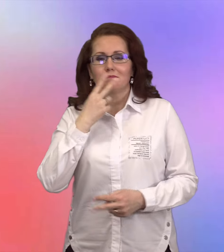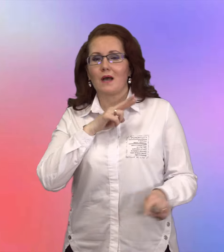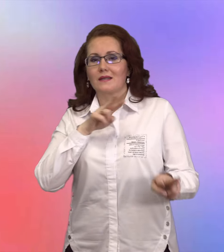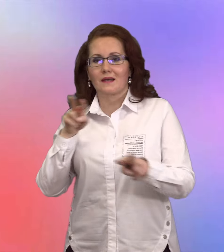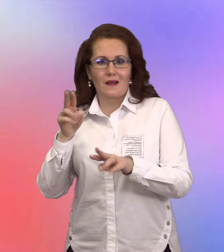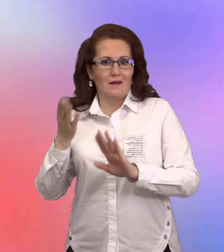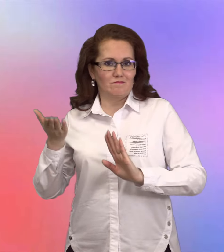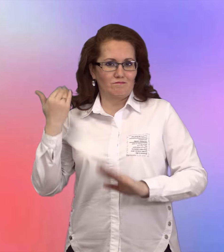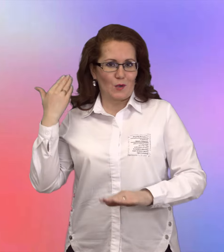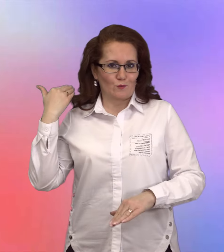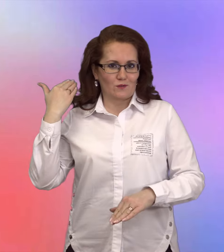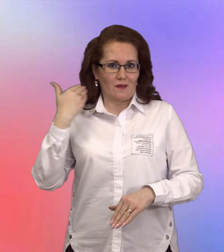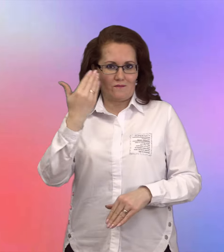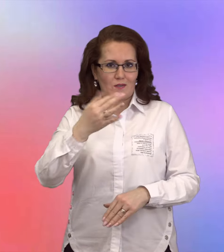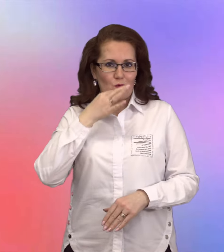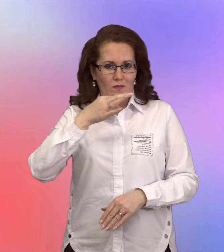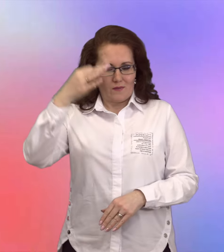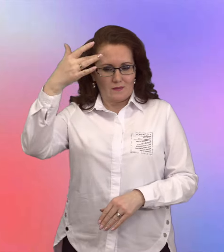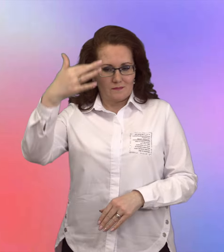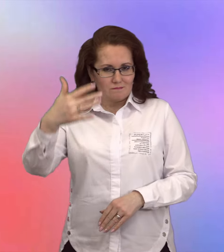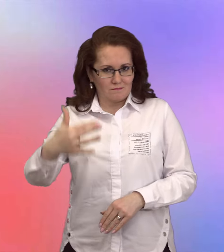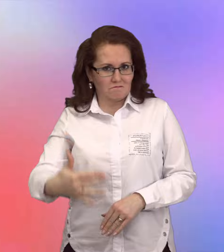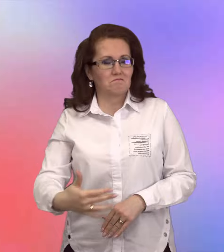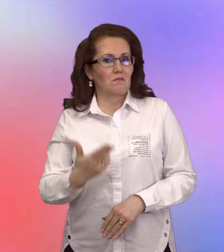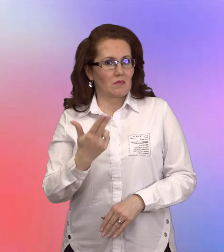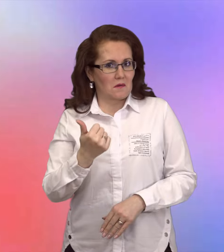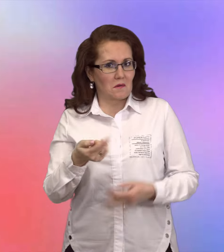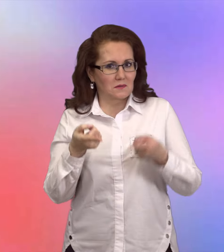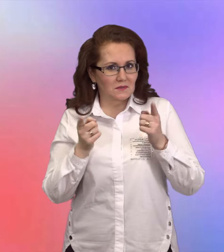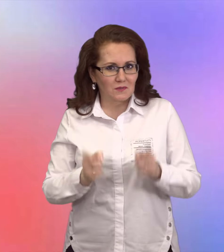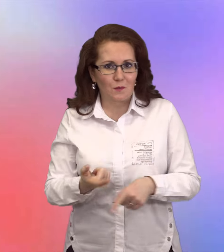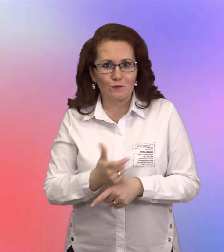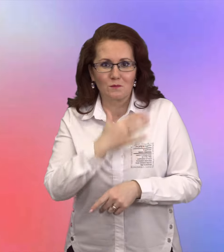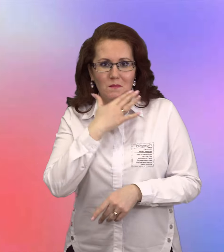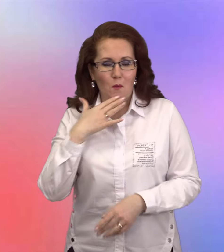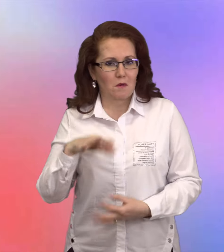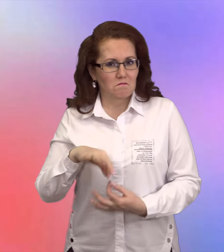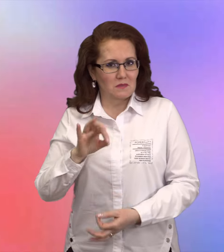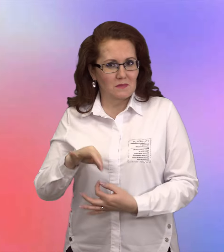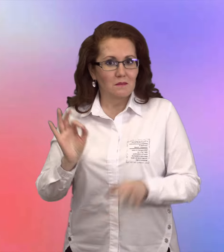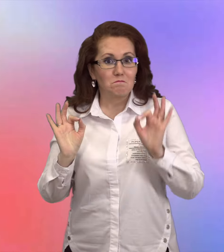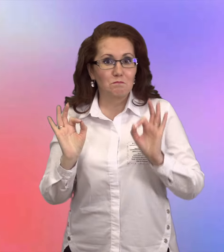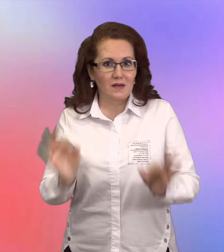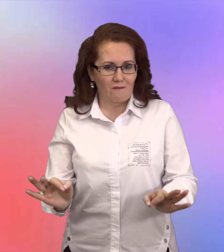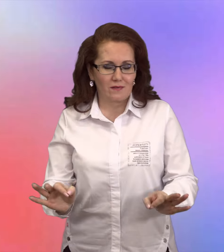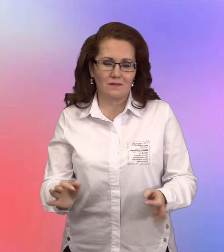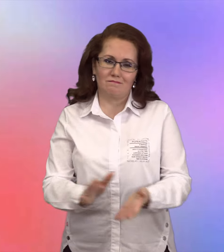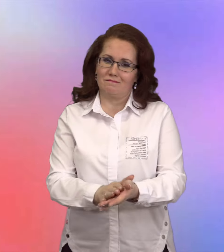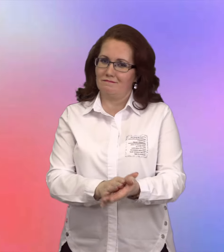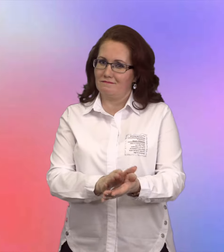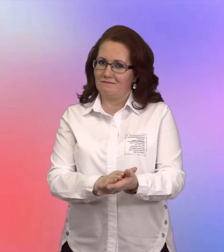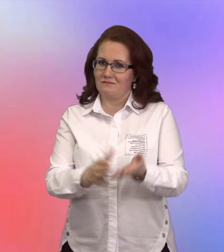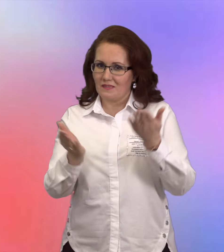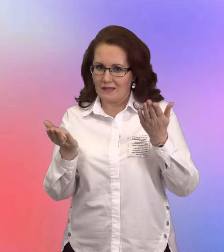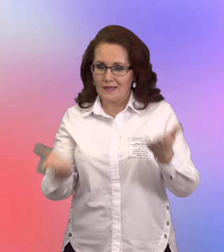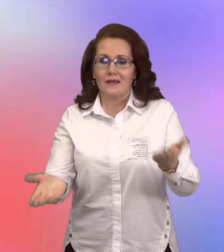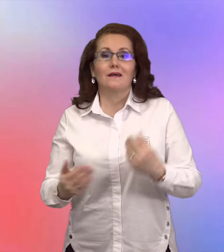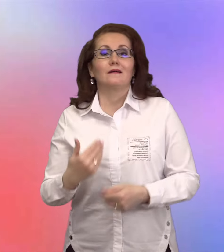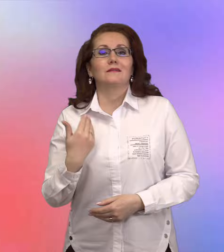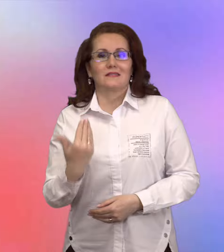Мы смотрели прошлые ваши ответы - и вправду очень много правильных! Браво!